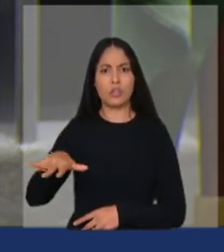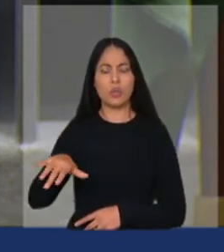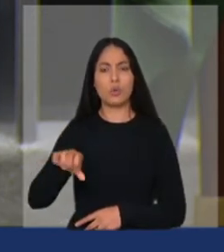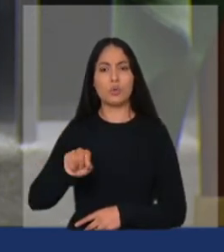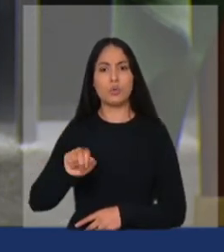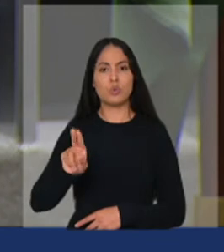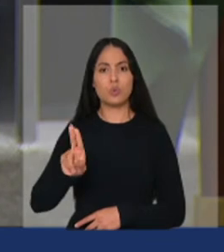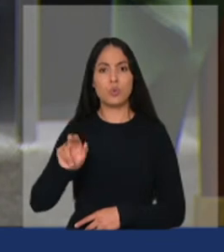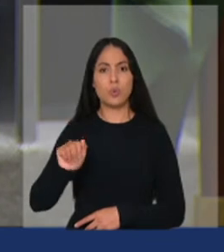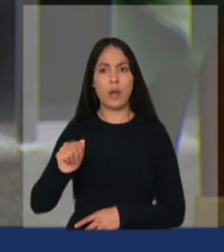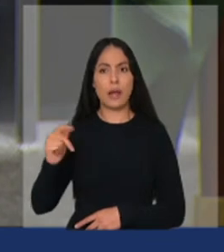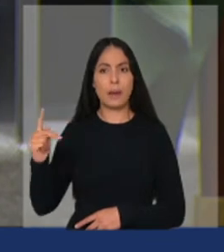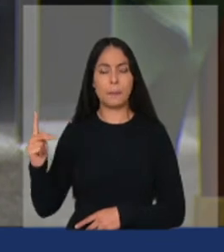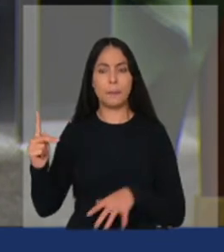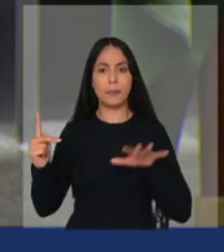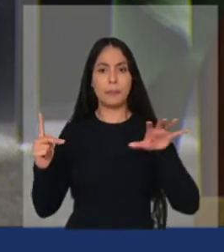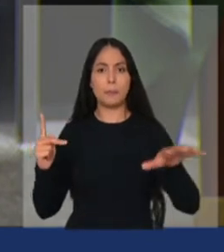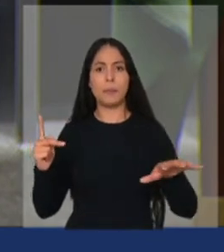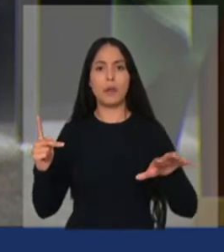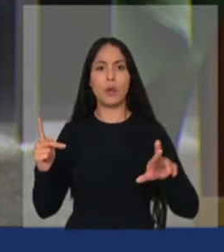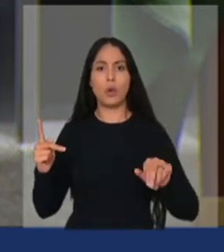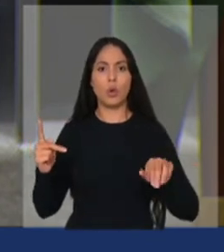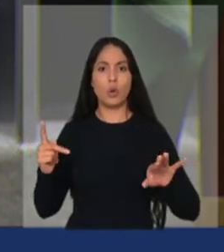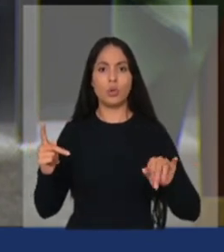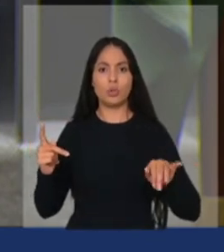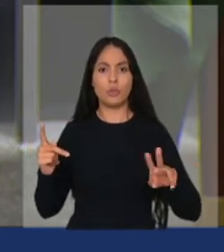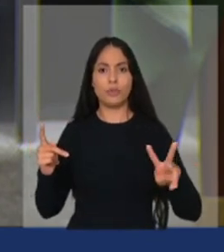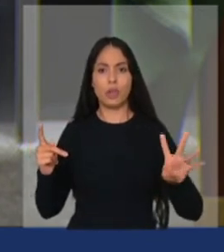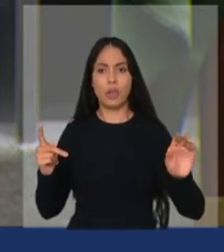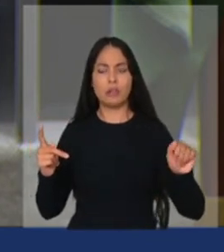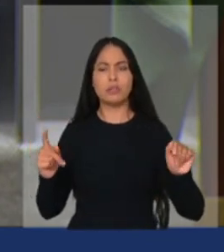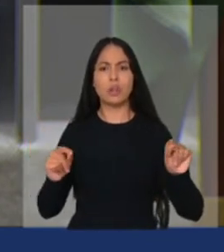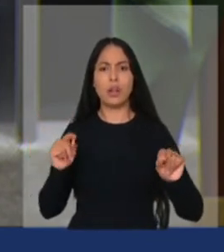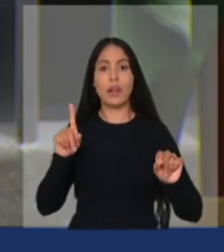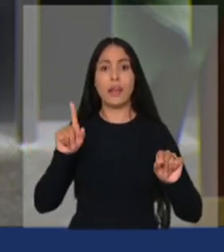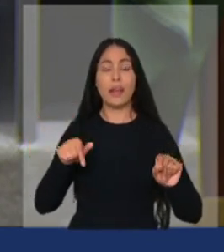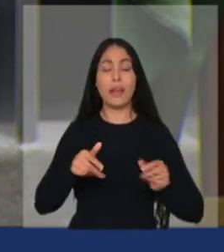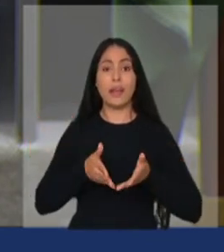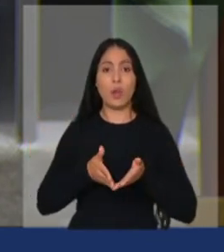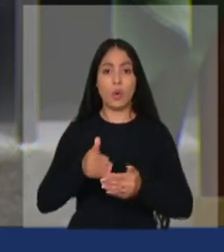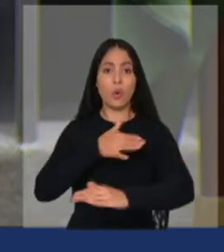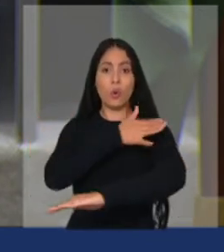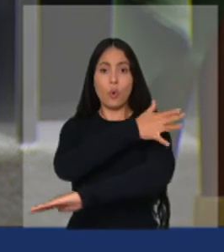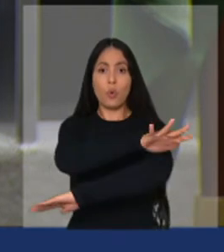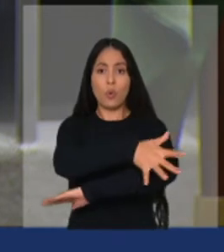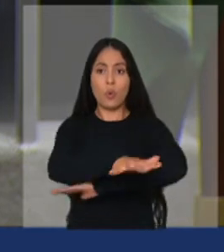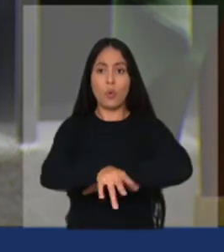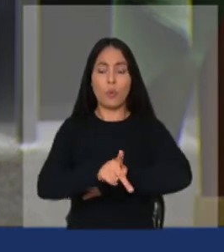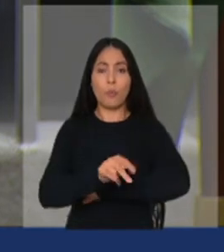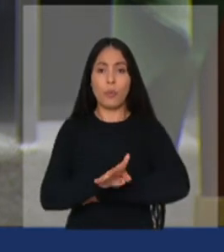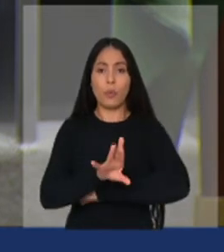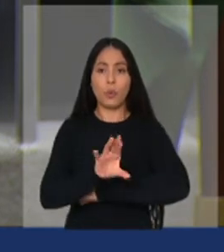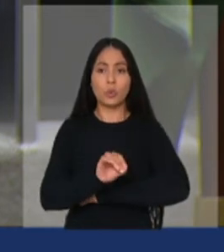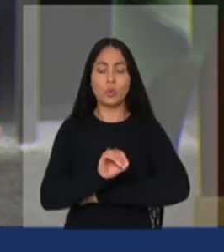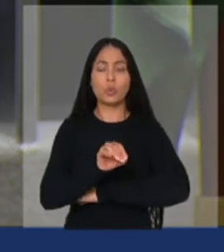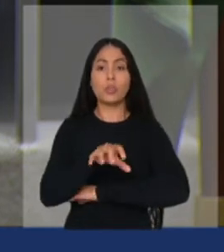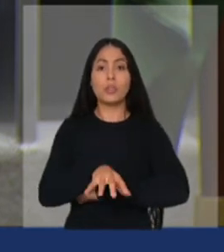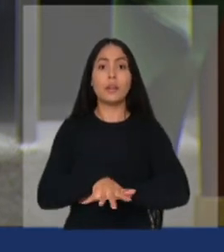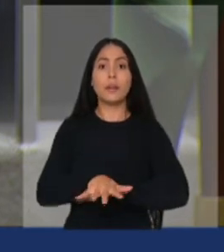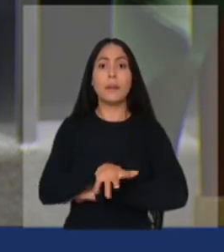HAVENDO DESMONTE, AS PERSEGUIÇÃO AOS ESTADOS DO NORDESTE COMO ESTÁ HAVENDO, A DEMANDA VAI DIMINUIR CADA VEZ MAIS, PORQUE A ECONOMIA DO BRASIL, E DO NORDESTE, VAI